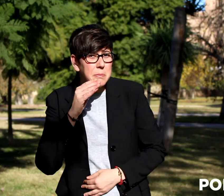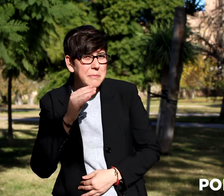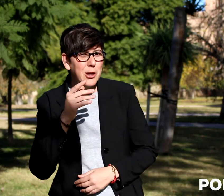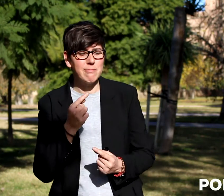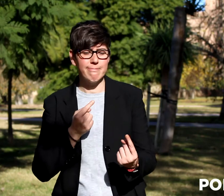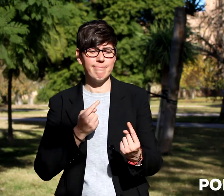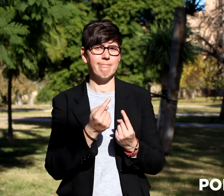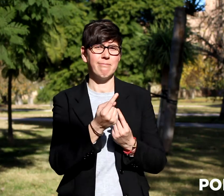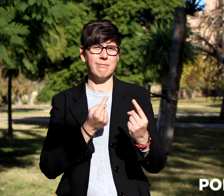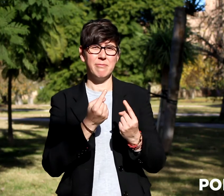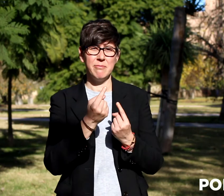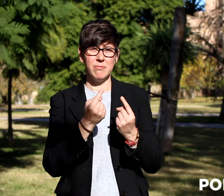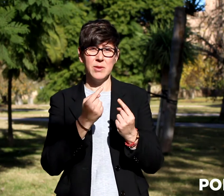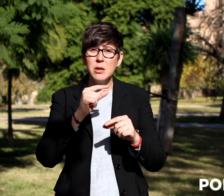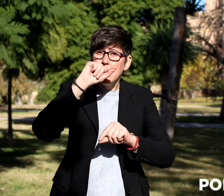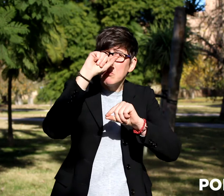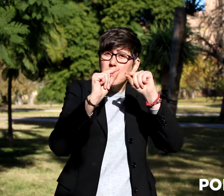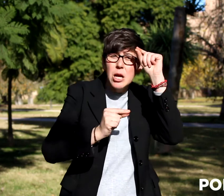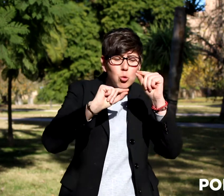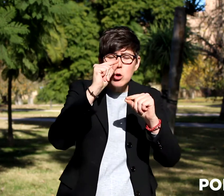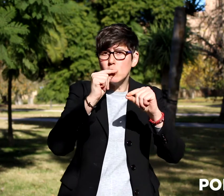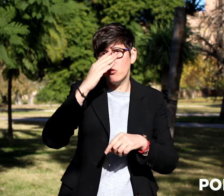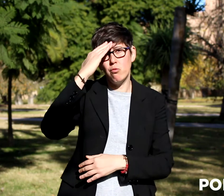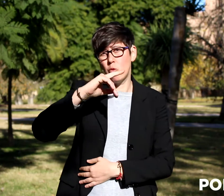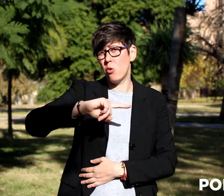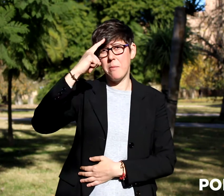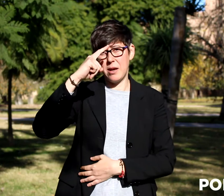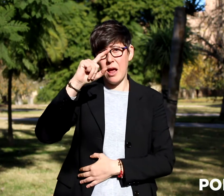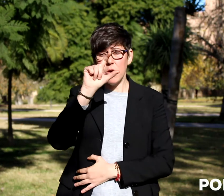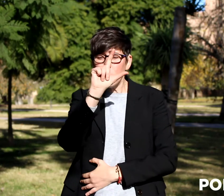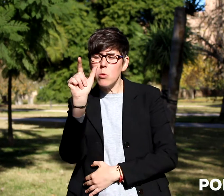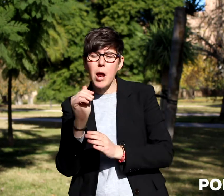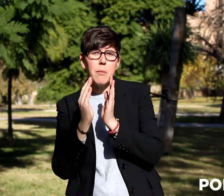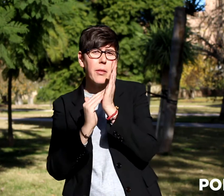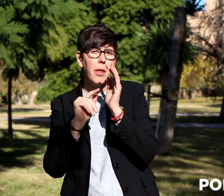siendo una semana crucial porque se están negociando los Presupuestos en la Comunitat